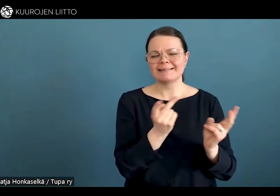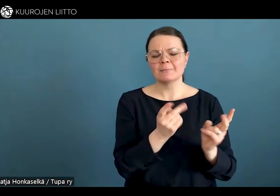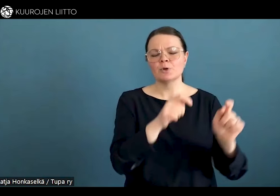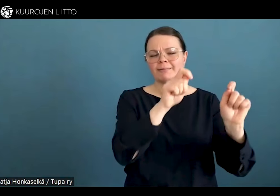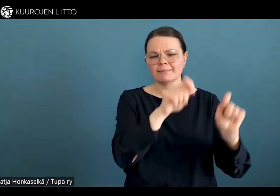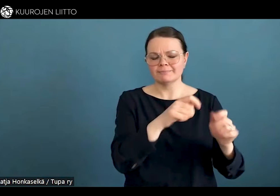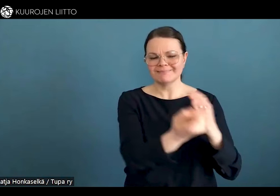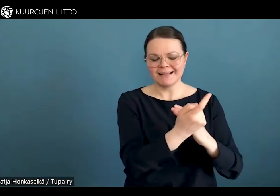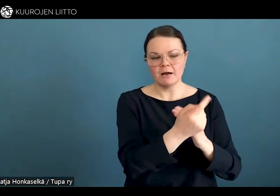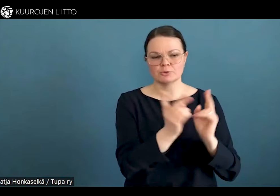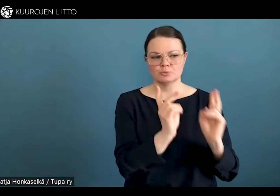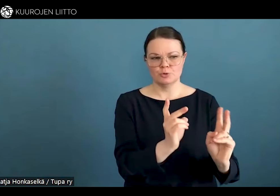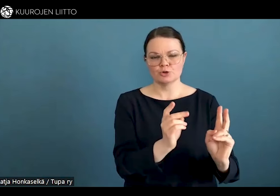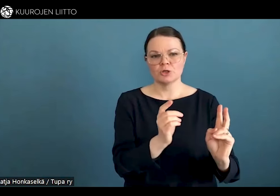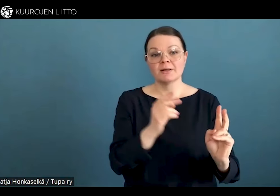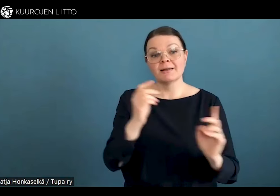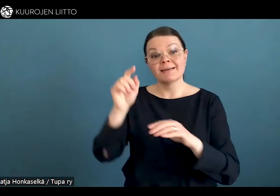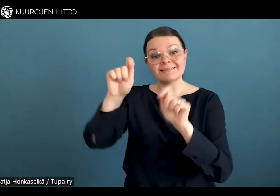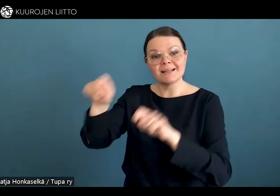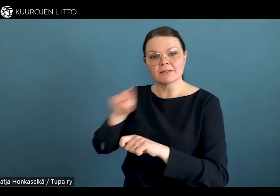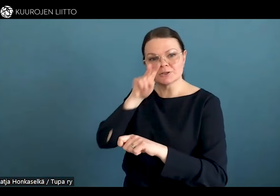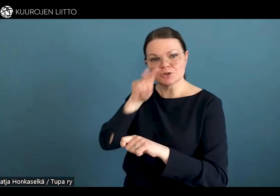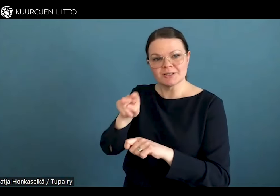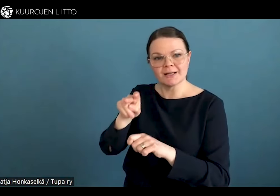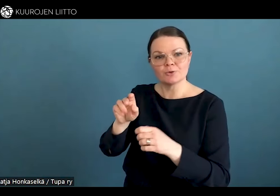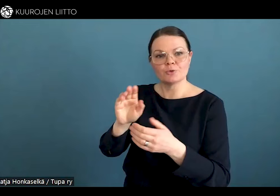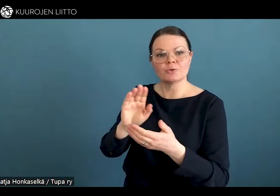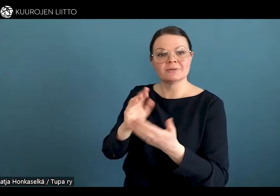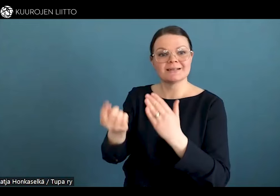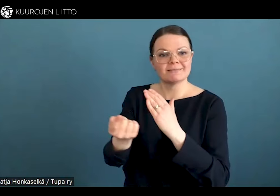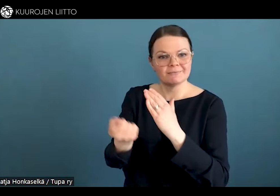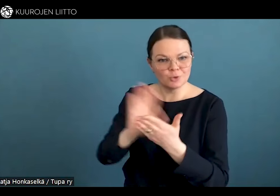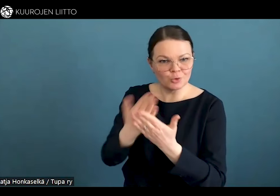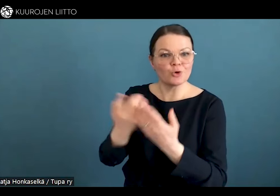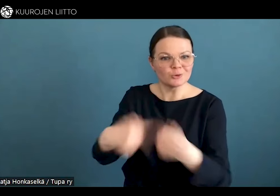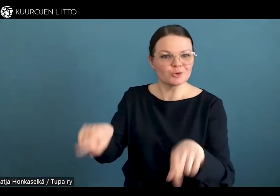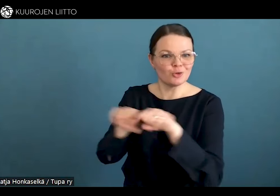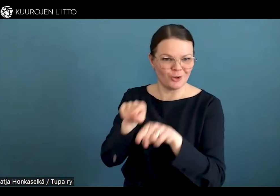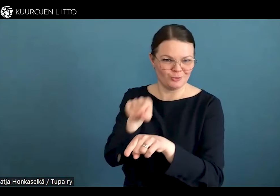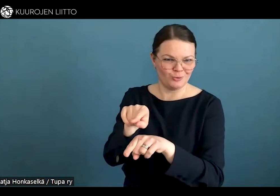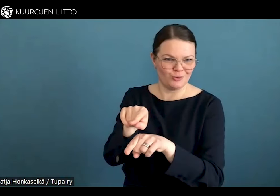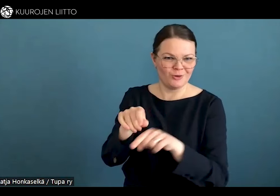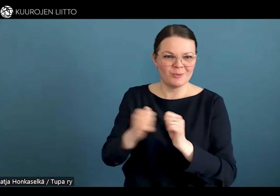että nämäkin tapaukset tulkitaan Kelan tilastoissa toteutuneiksi tulkkauksiksi.